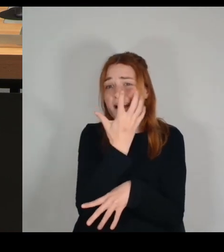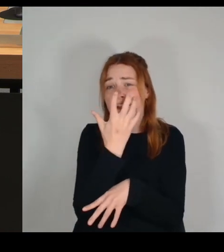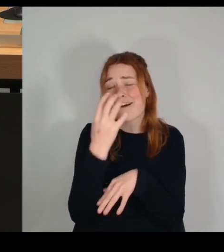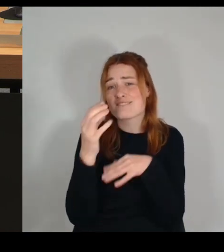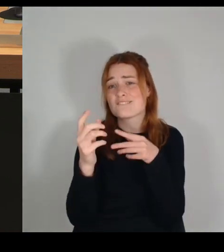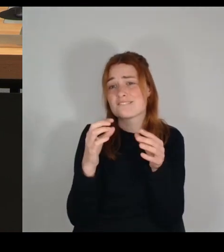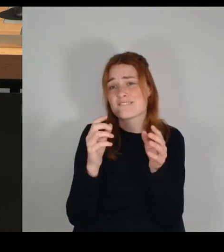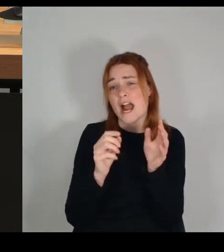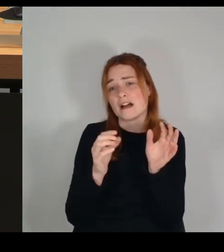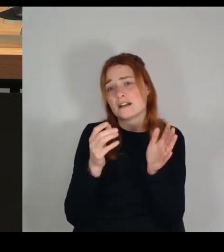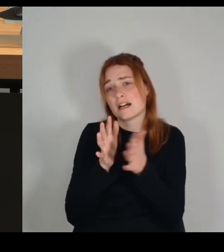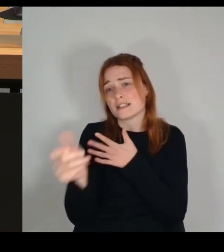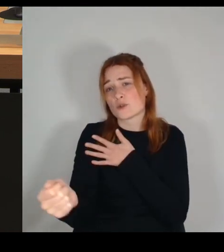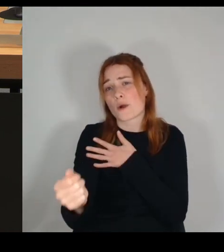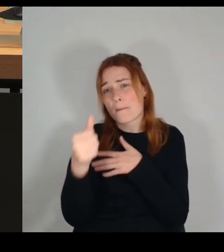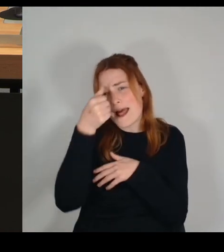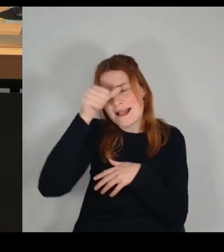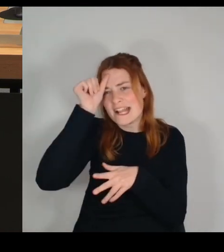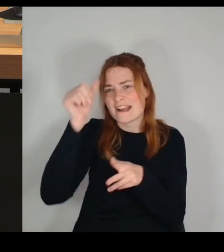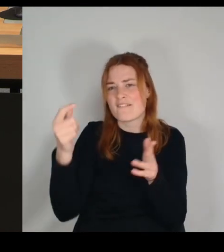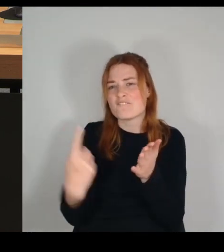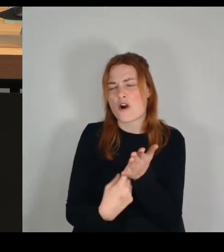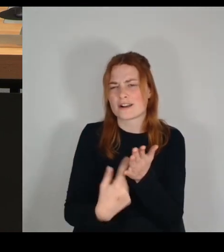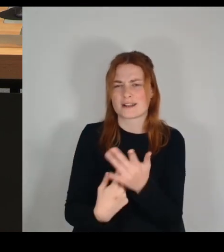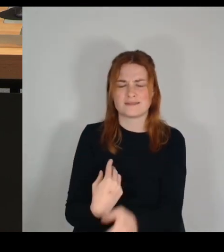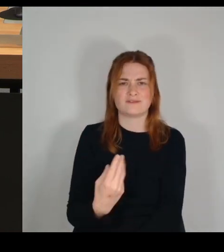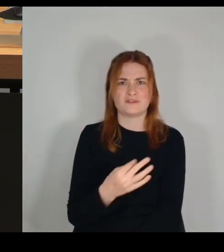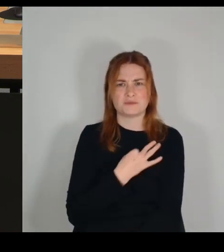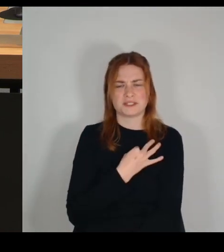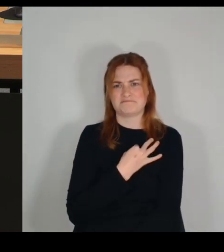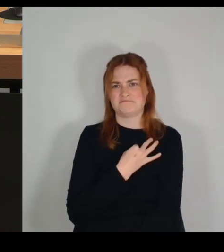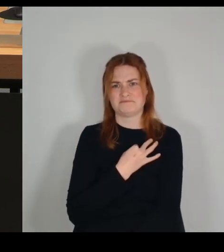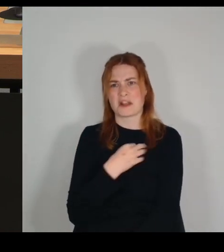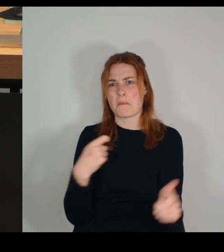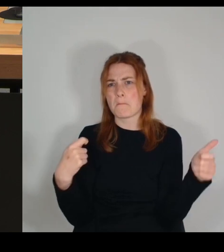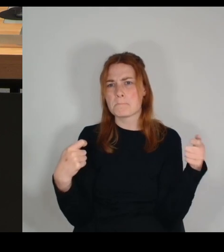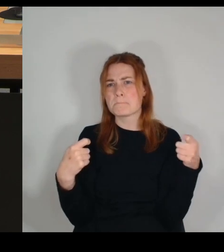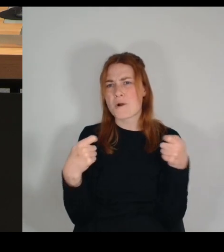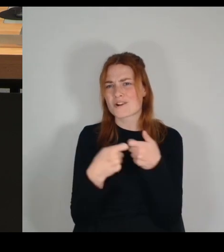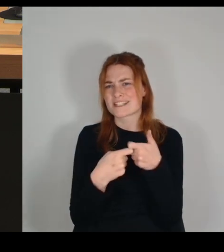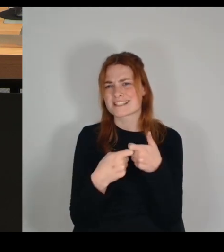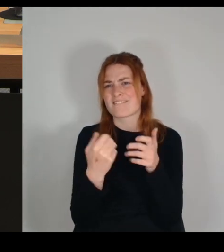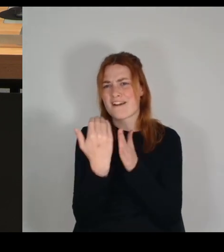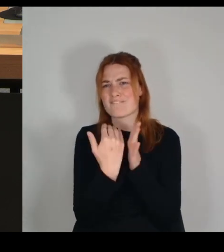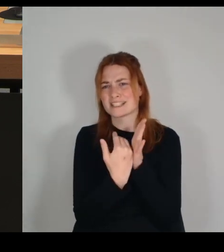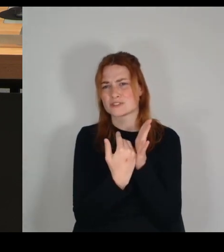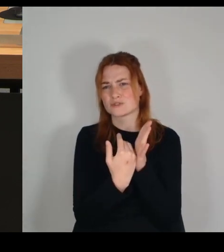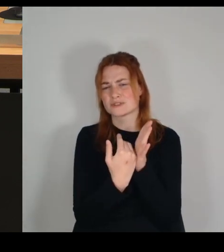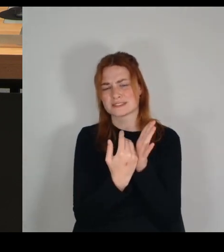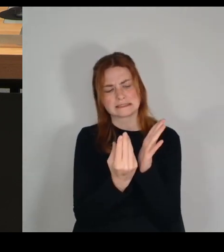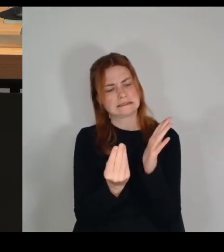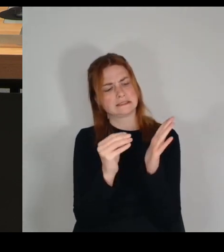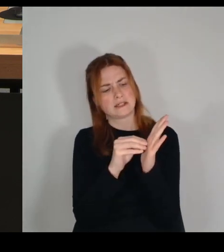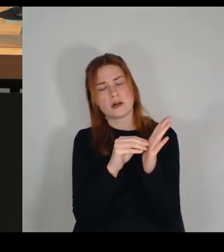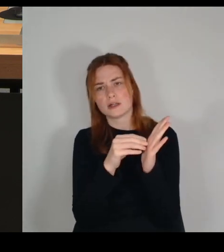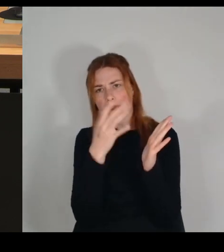Bundesverfassungsgericht für zulässig. Was Sie aber verschweigen, ist, welche Voraussetzungen das Bundesverfassungsgericht vorgibt.